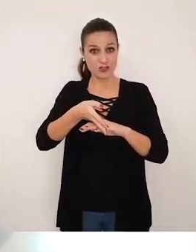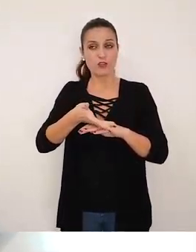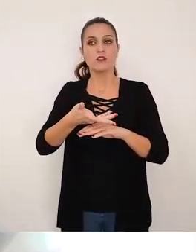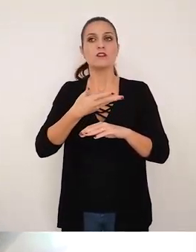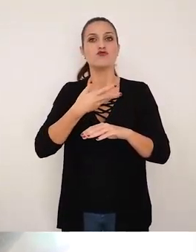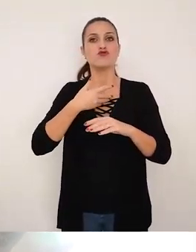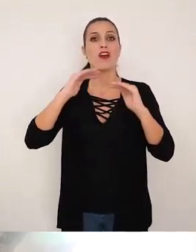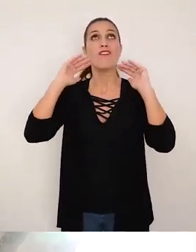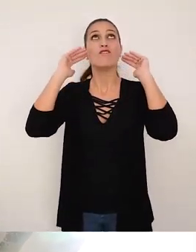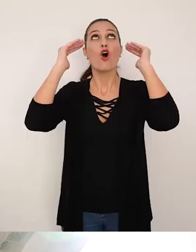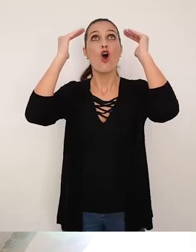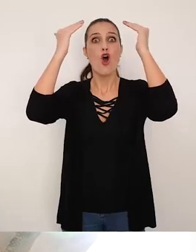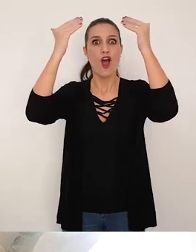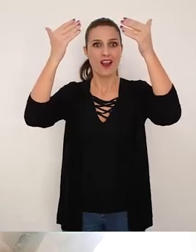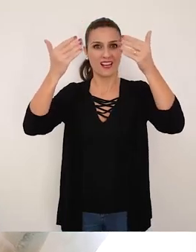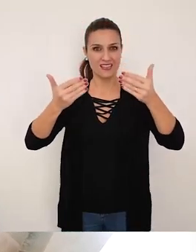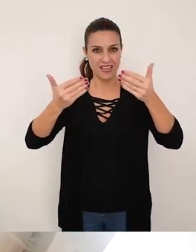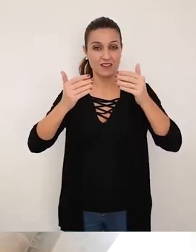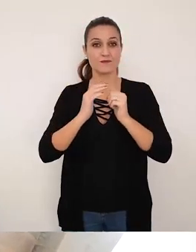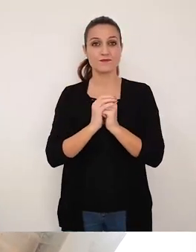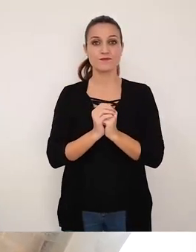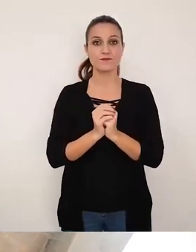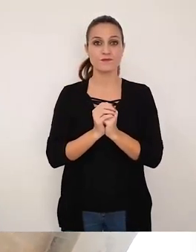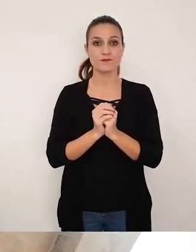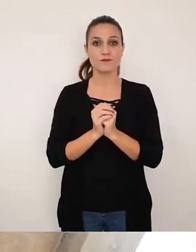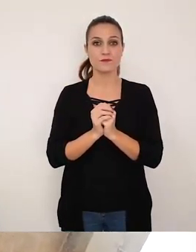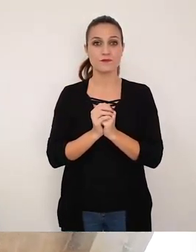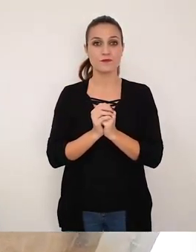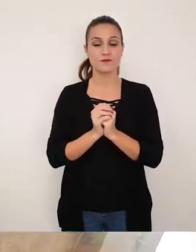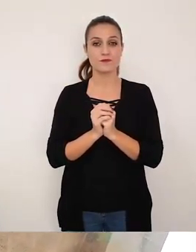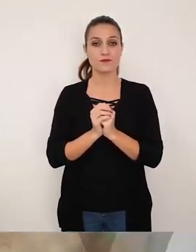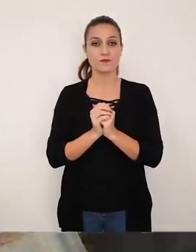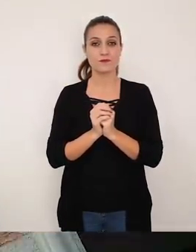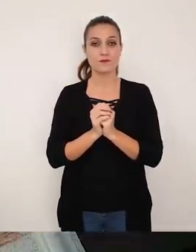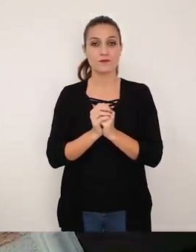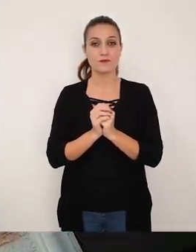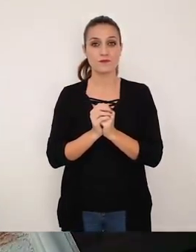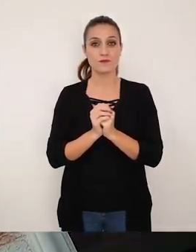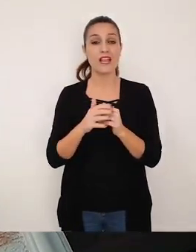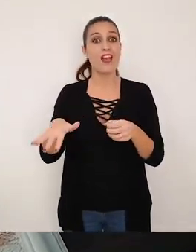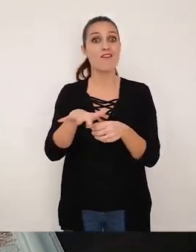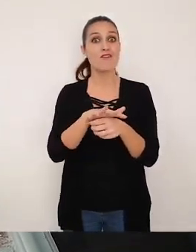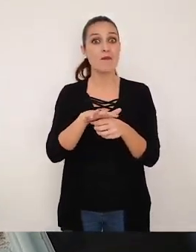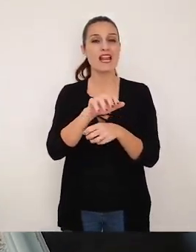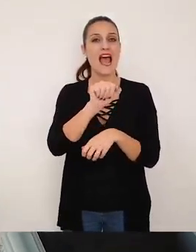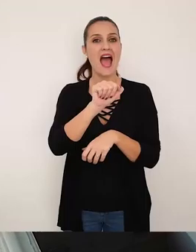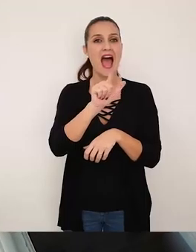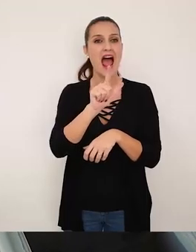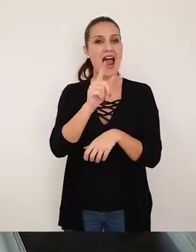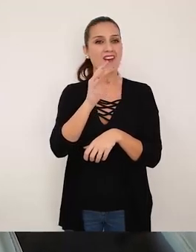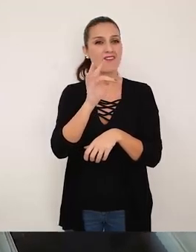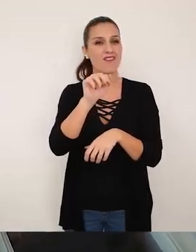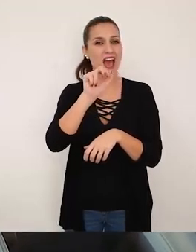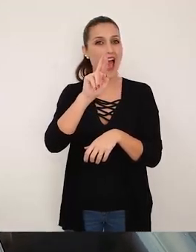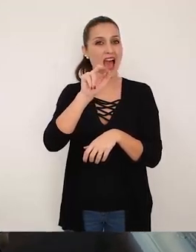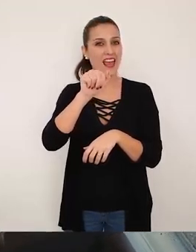a botte lunettata. Con la famiglia Alfarano-Capece, l’edificio